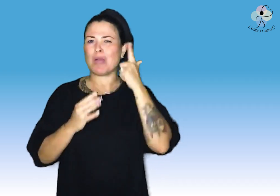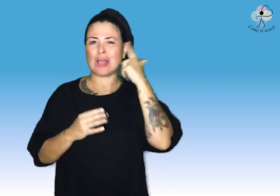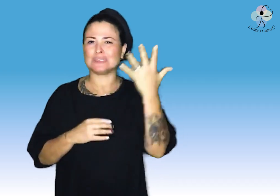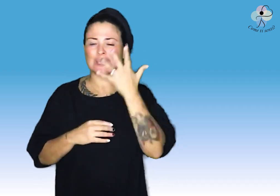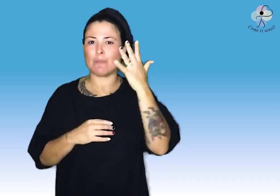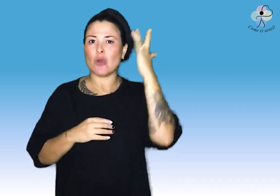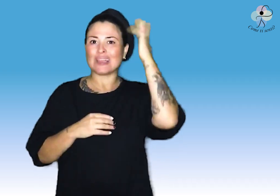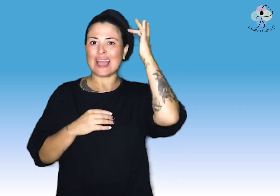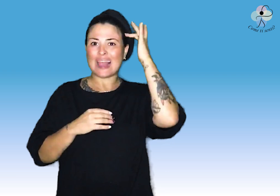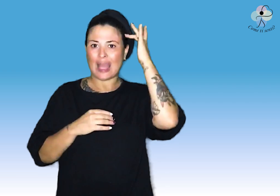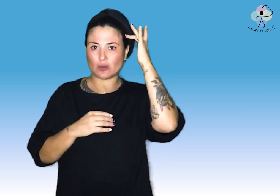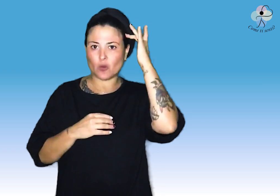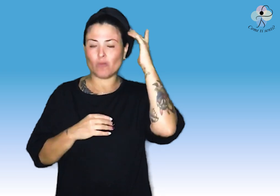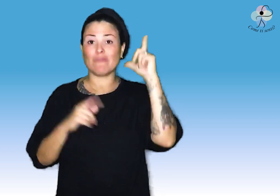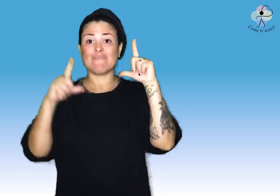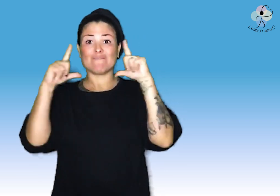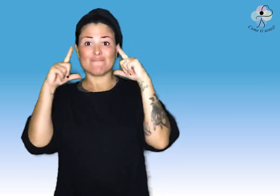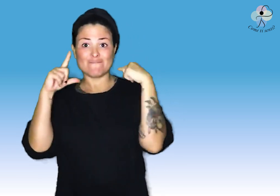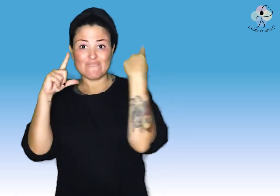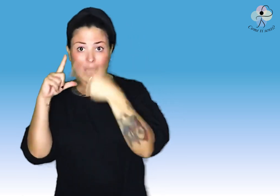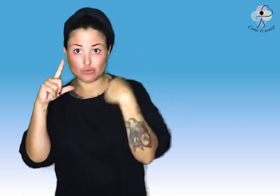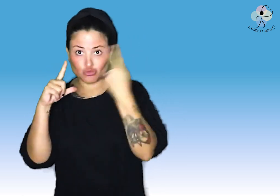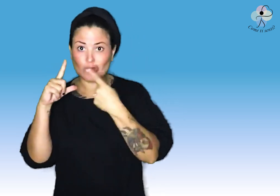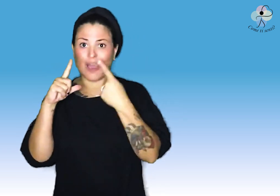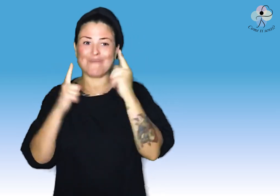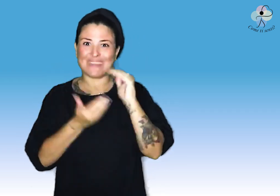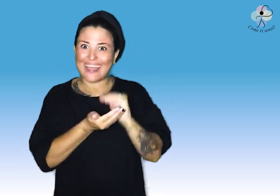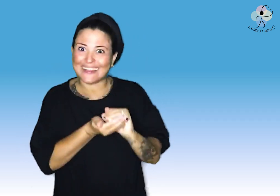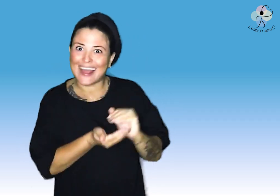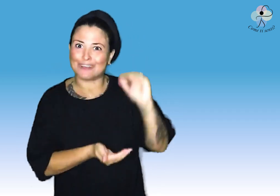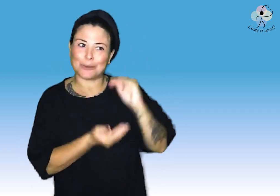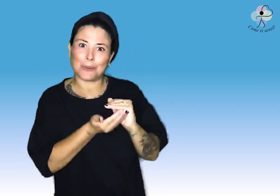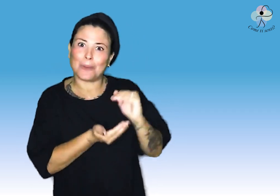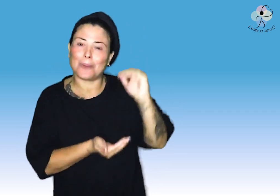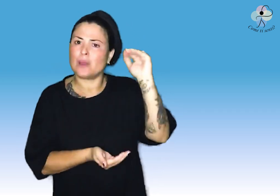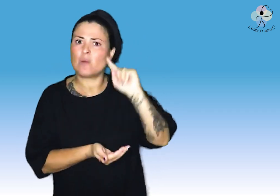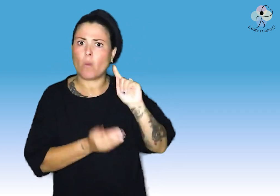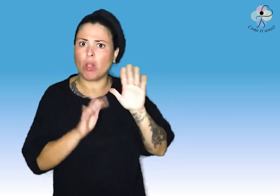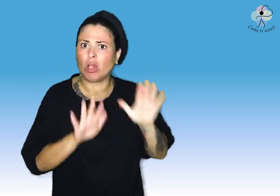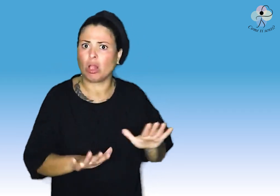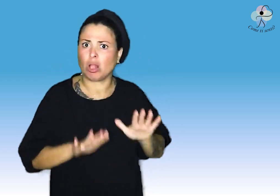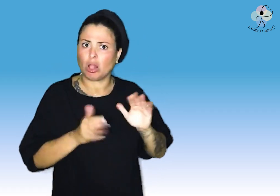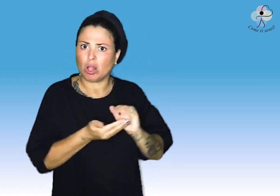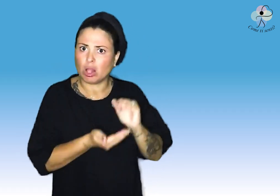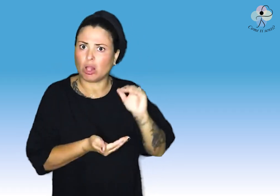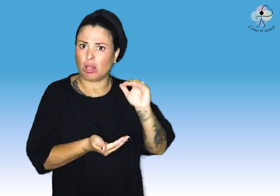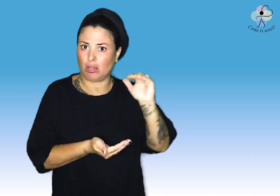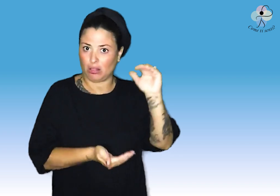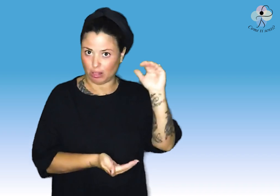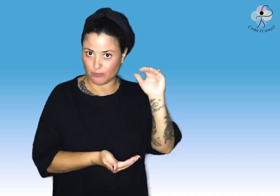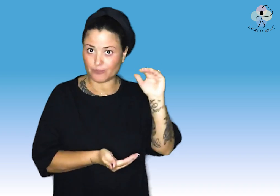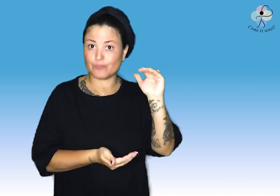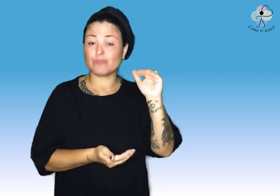(anomalie cranio facciali, rallentamento della crescita, ecc.)